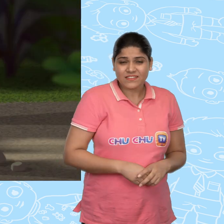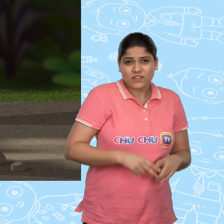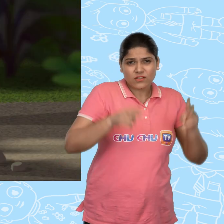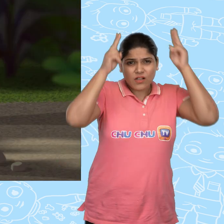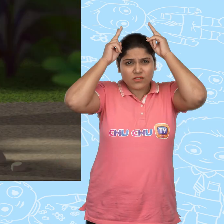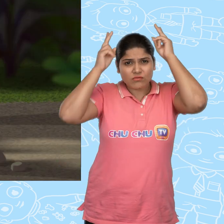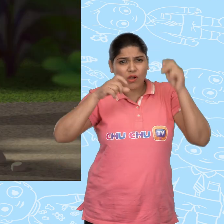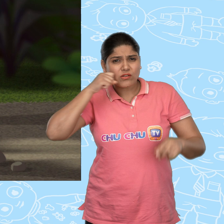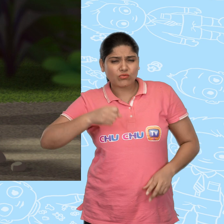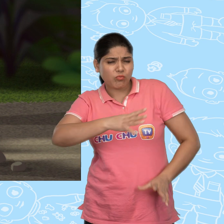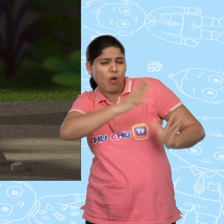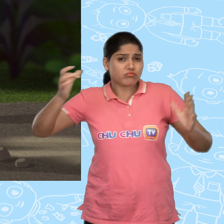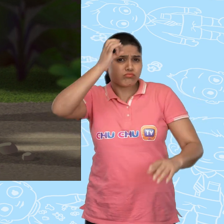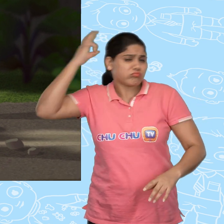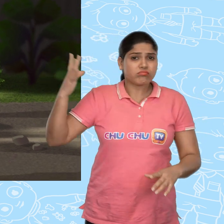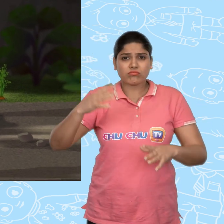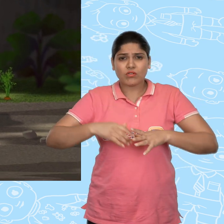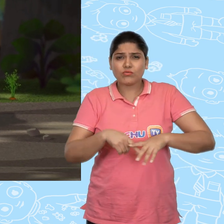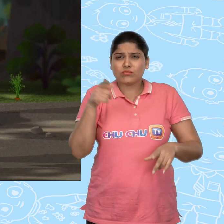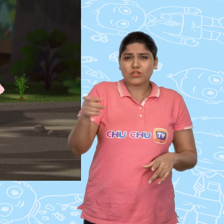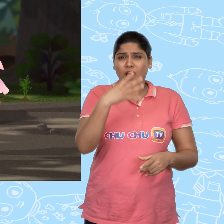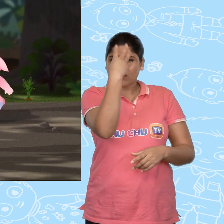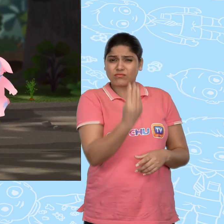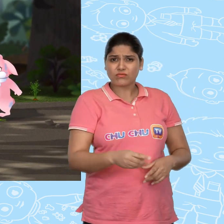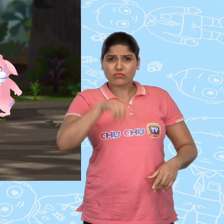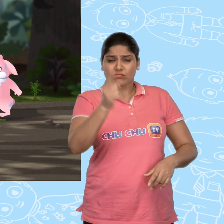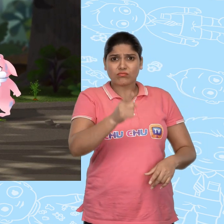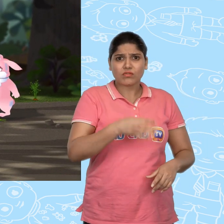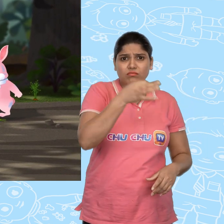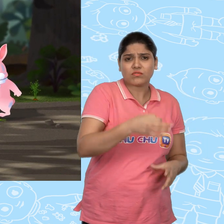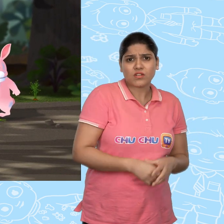खरगोश को बहुत गुस्सा आ गया. उसने हाथी को सख्ती से डांटा.